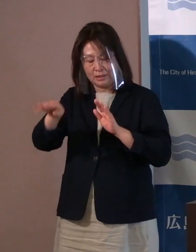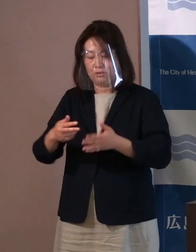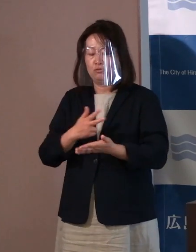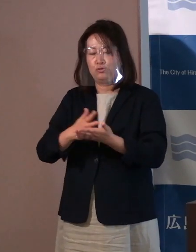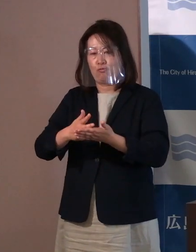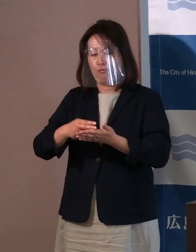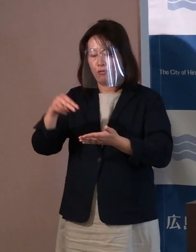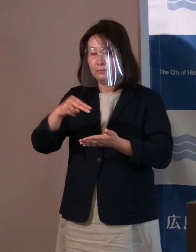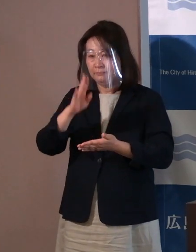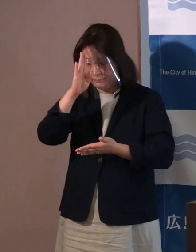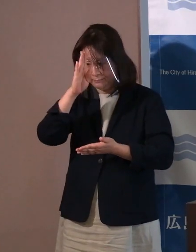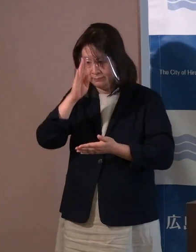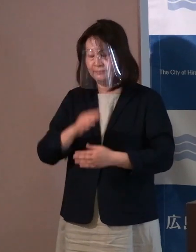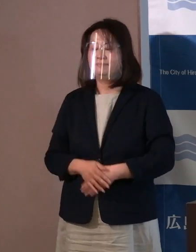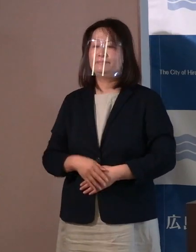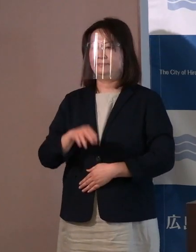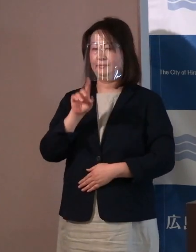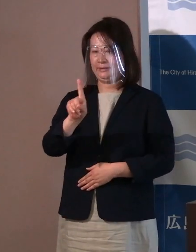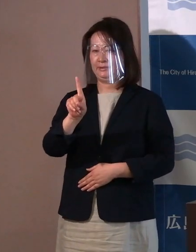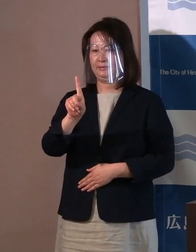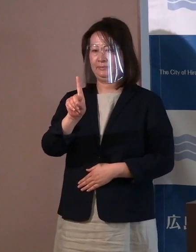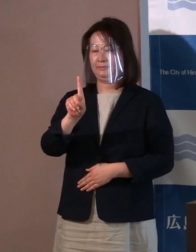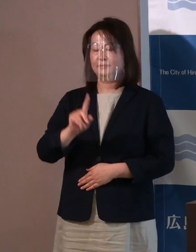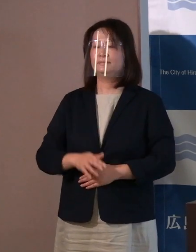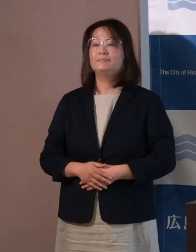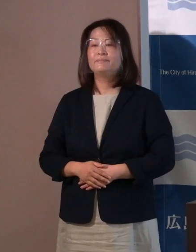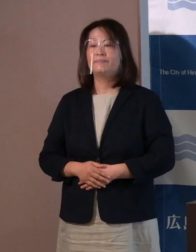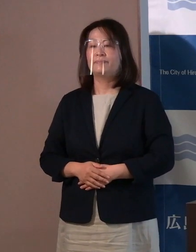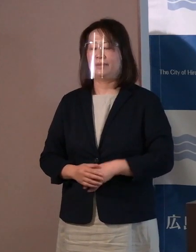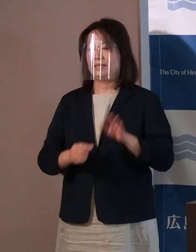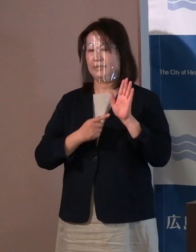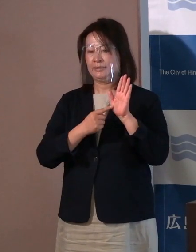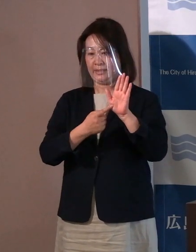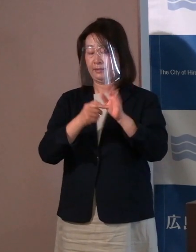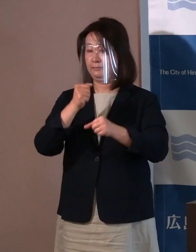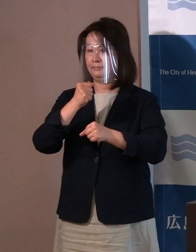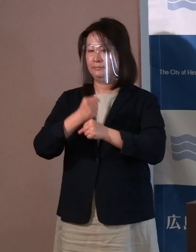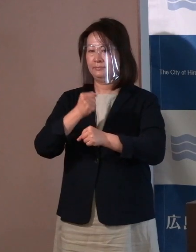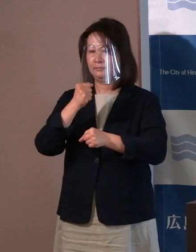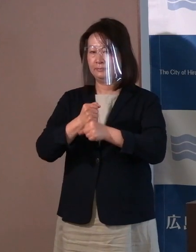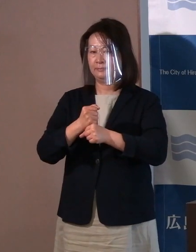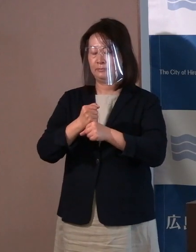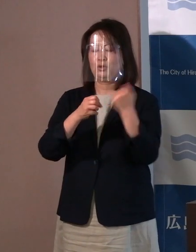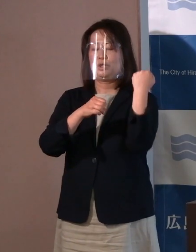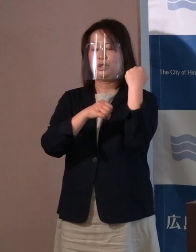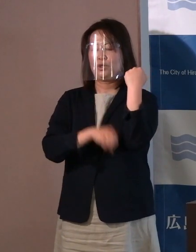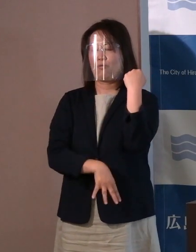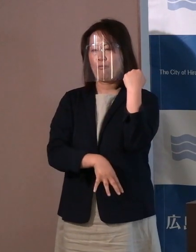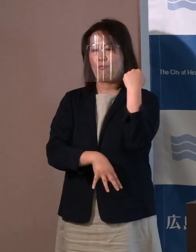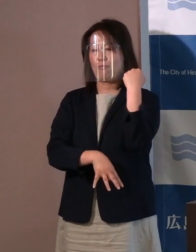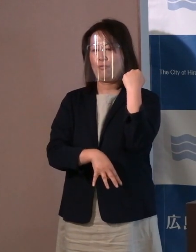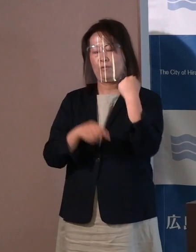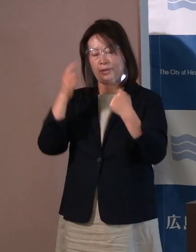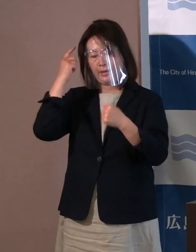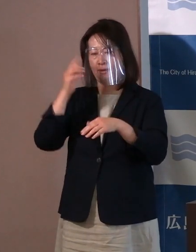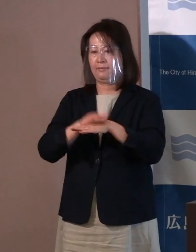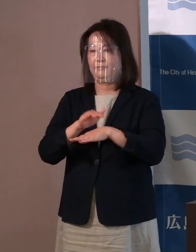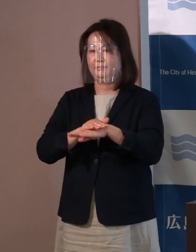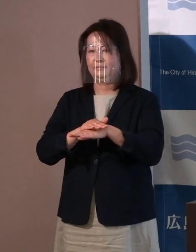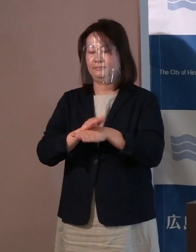まず､1の｢宣言作成の基本姿勢｣ これを説明いたします｡